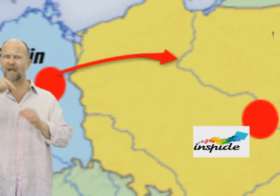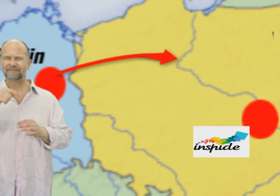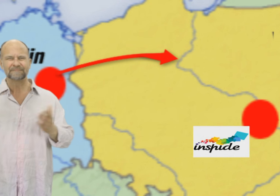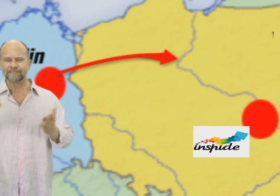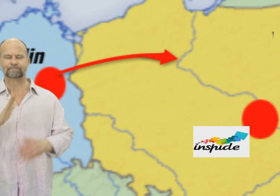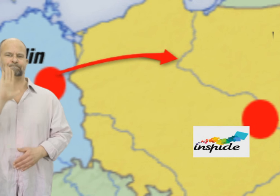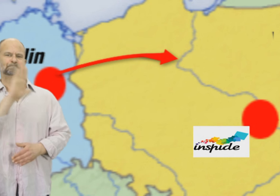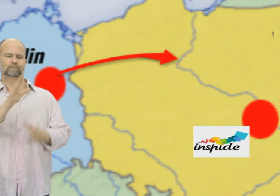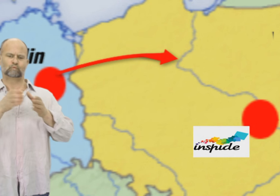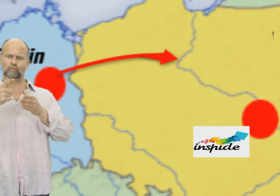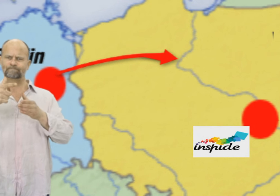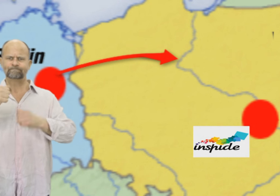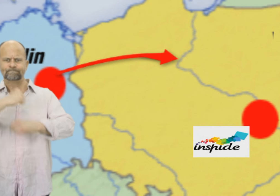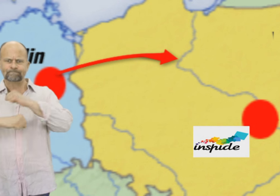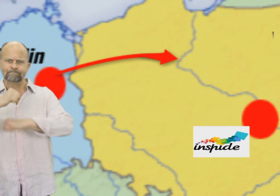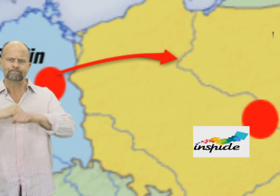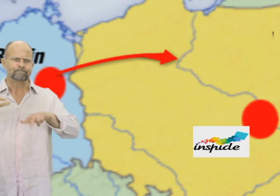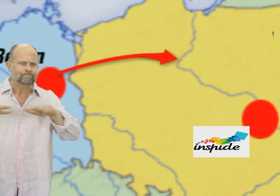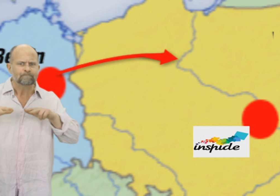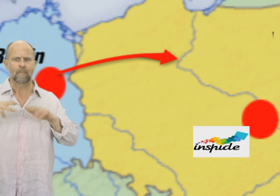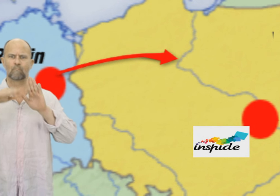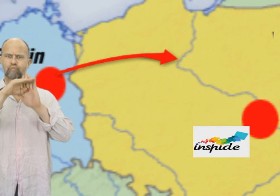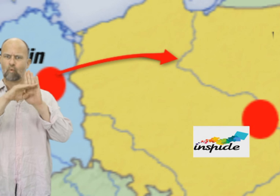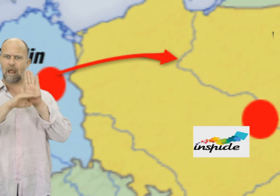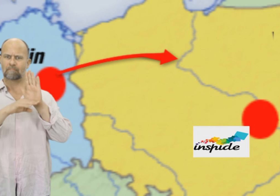Wer sind die? Die sind eine Gruppe von Menschen, die eine Menge Kulturprogramme organisieren.